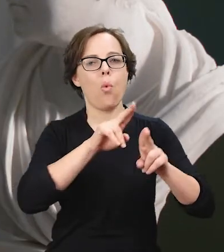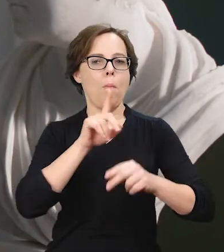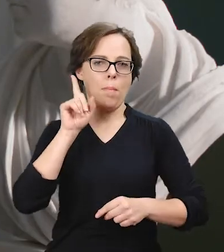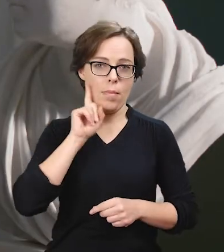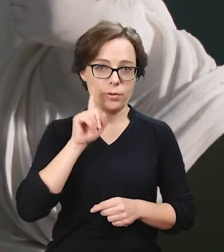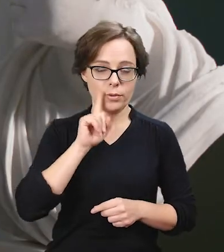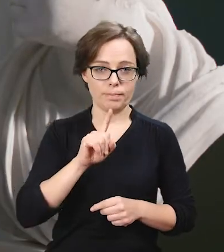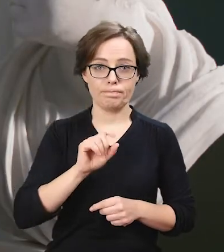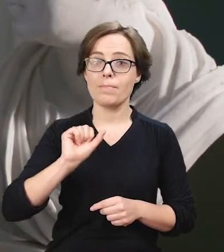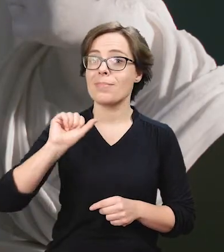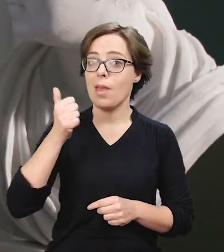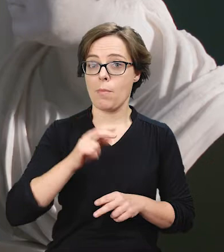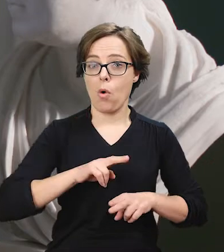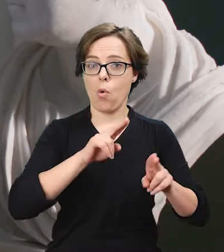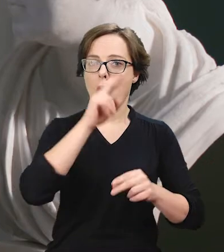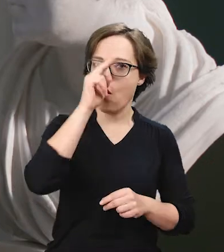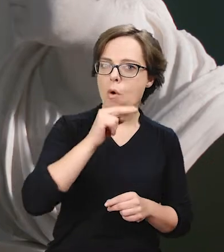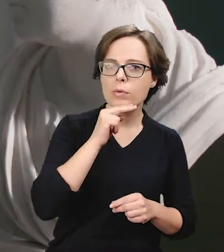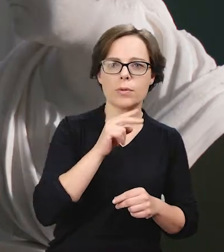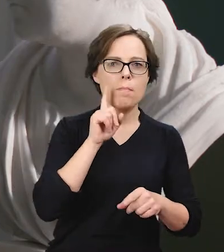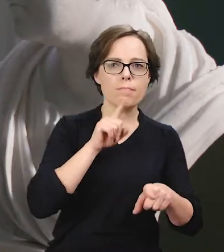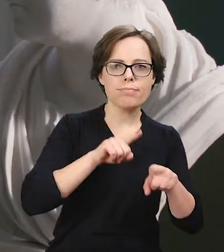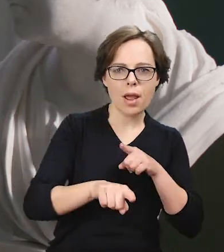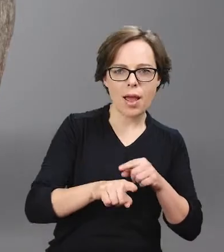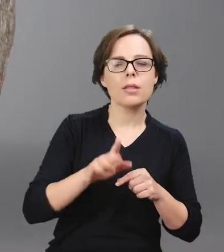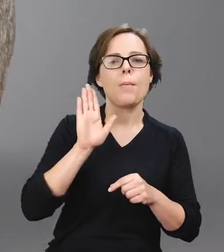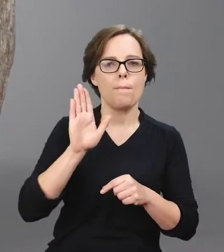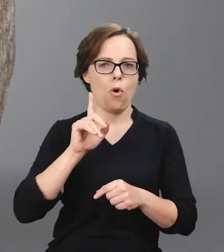Najpierw ojcu, bratu, później mężowi.